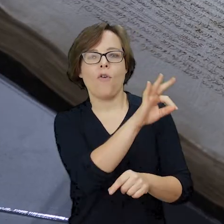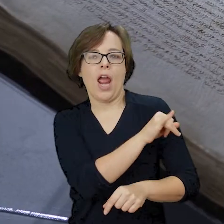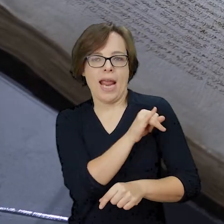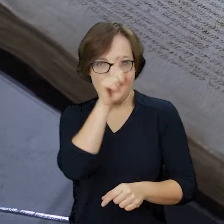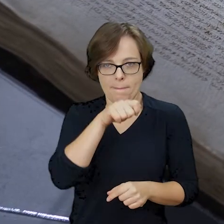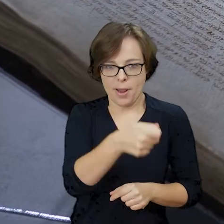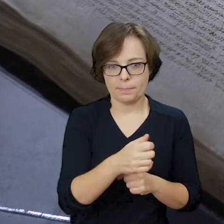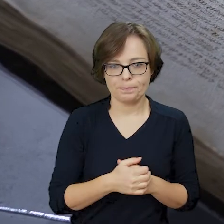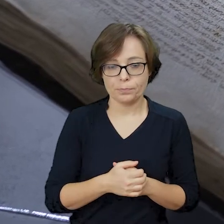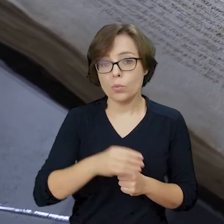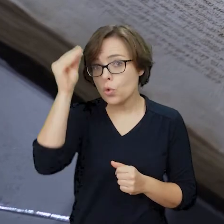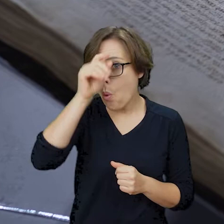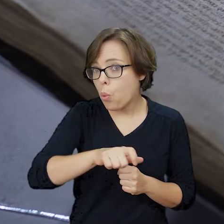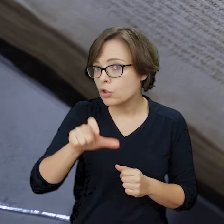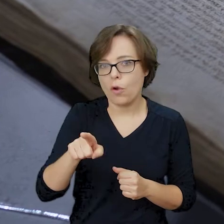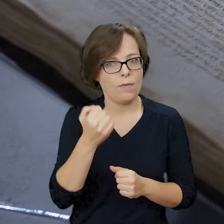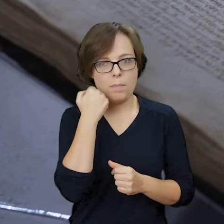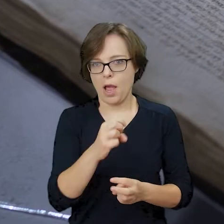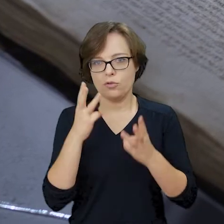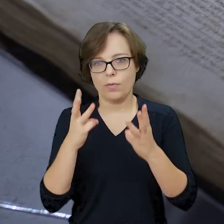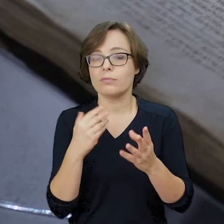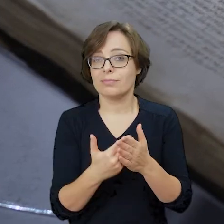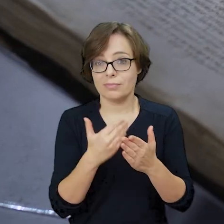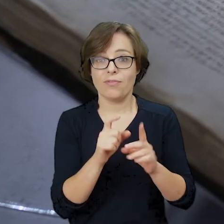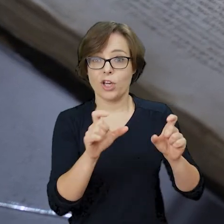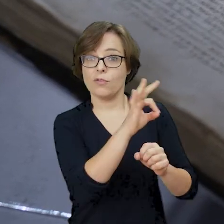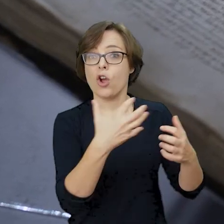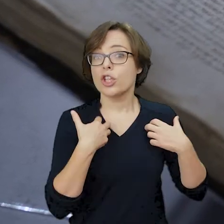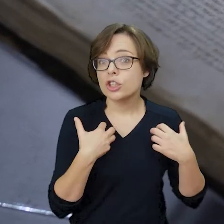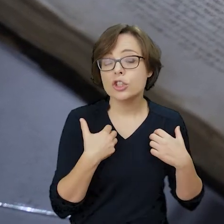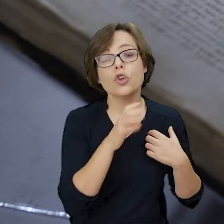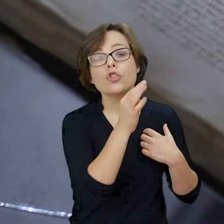Uczniowie odegrali bardzo ważną rolę. Gdyż za życia Gaona nie ukazał się żaden jego tekst drukiem.